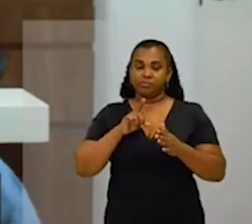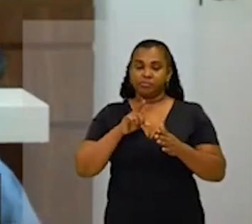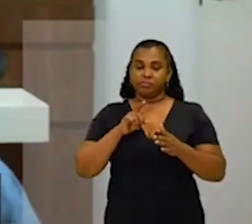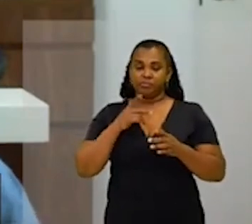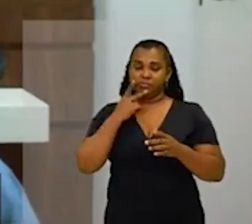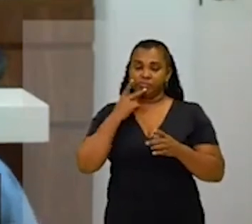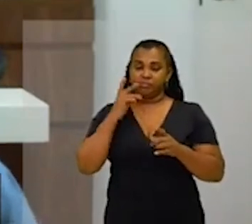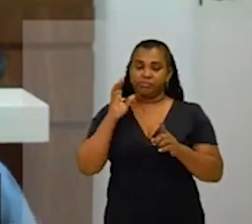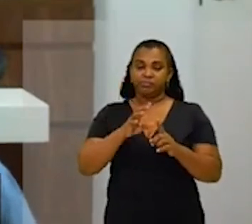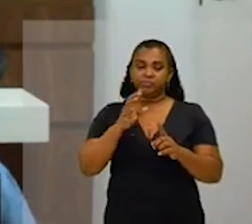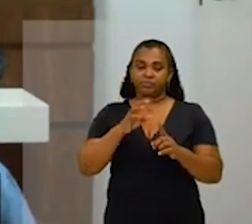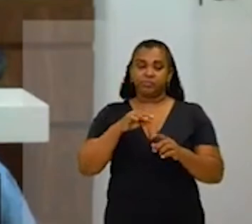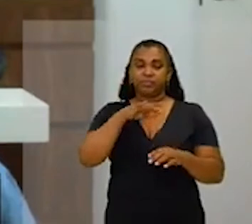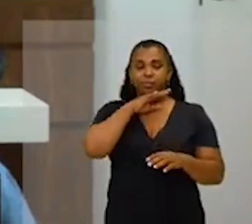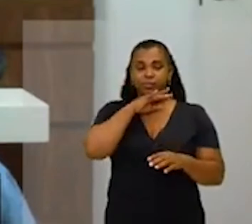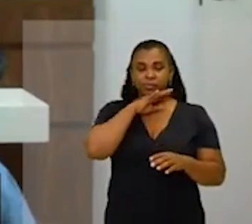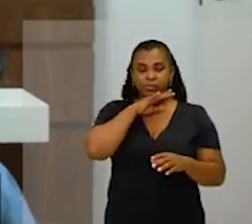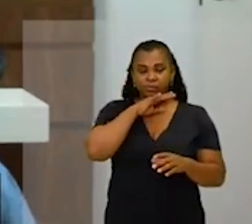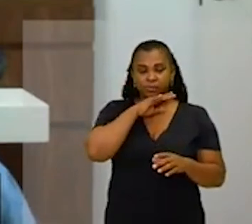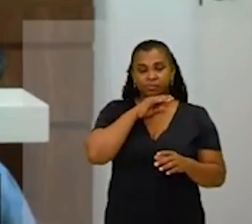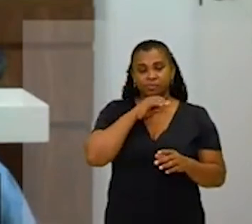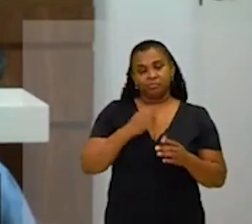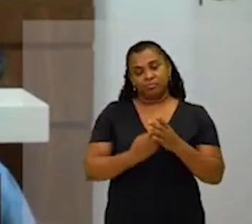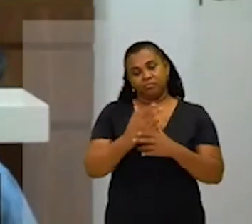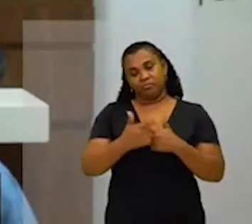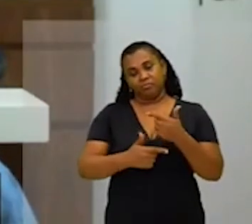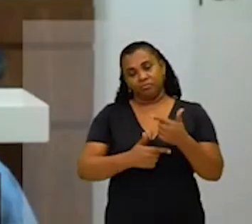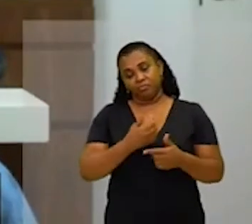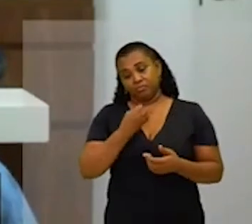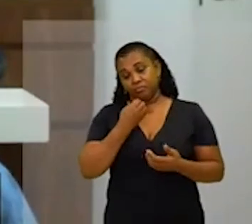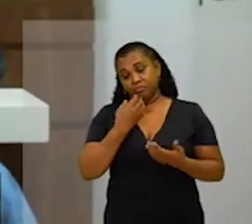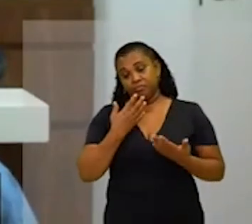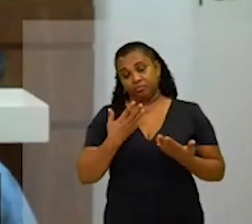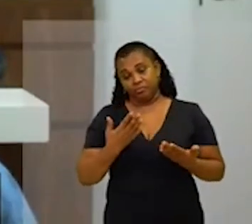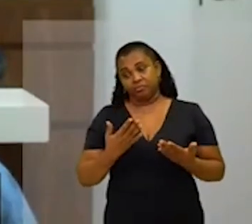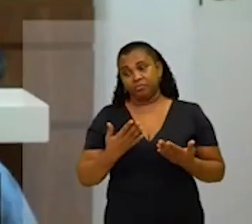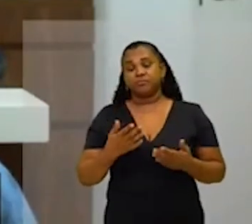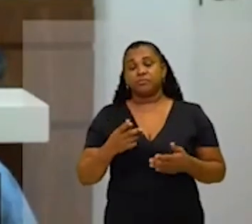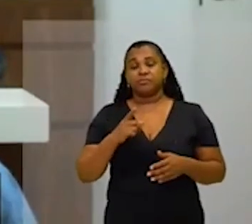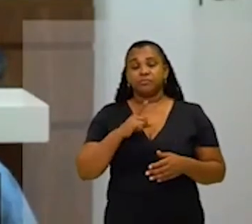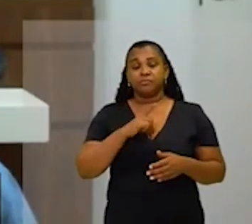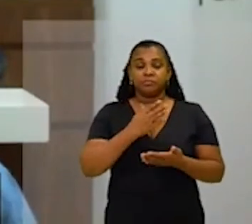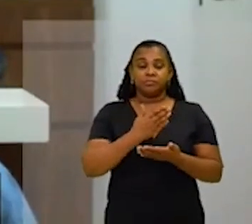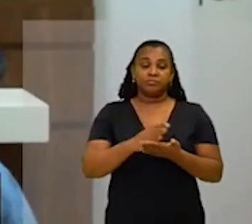boas nesse caso eu tenho feito nos últimos meses e dando um pouco a mão à palmatória